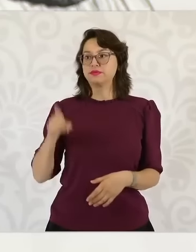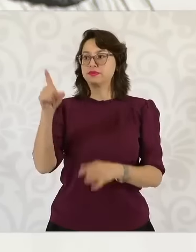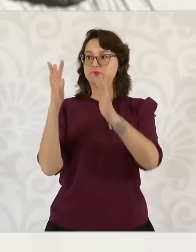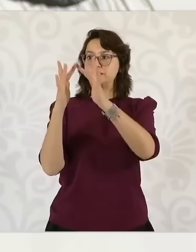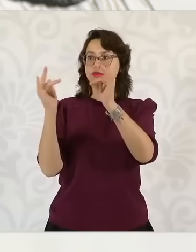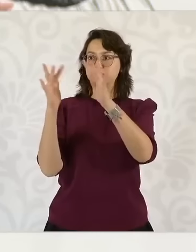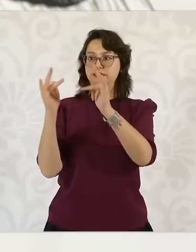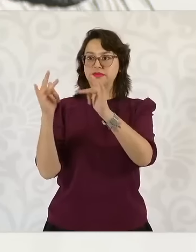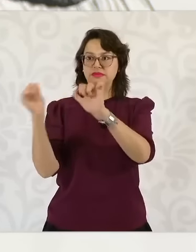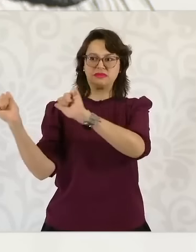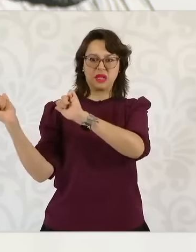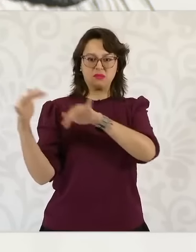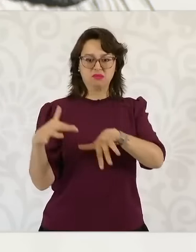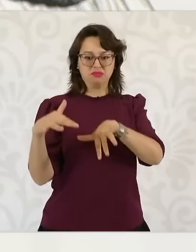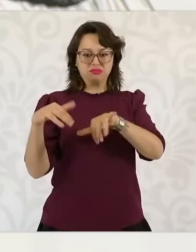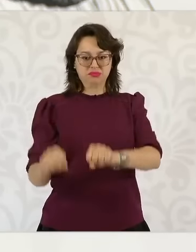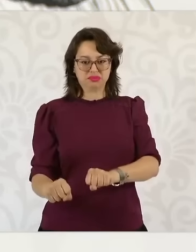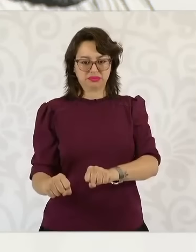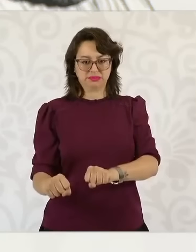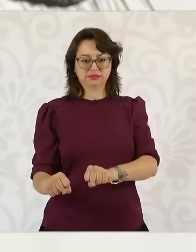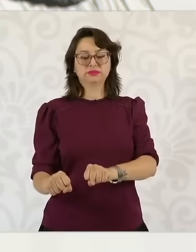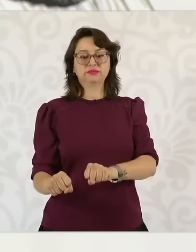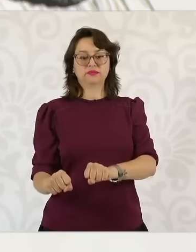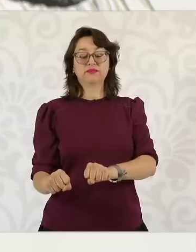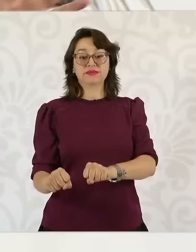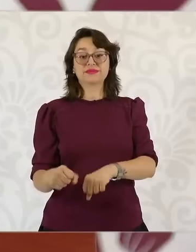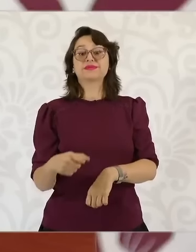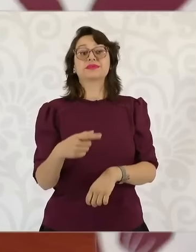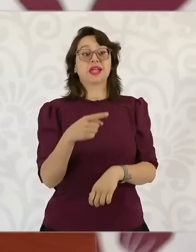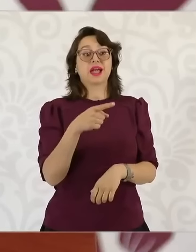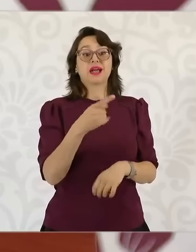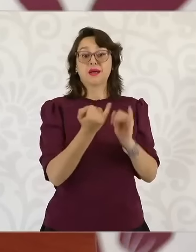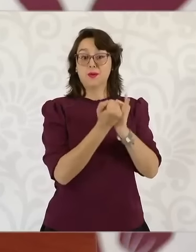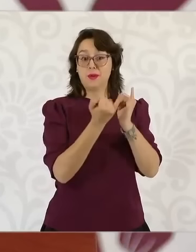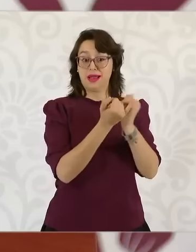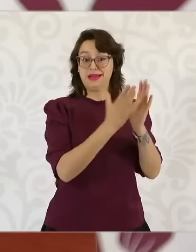que por cierto el libro de la lejanía del tesoro de taibu también es una maravilla porque habla de